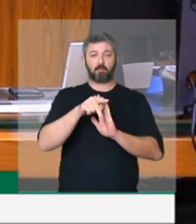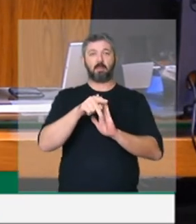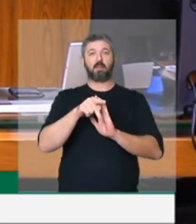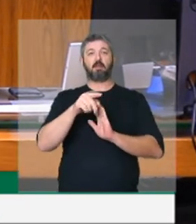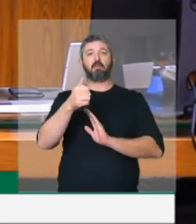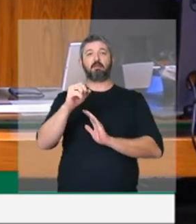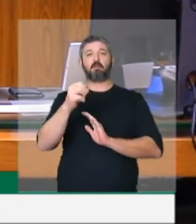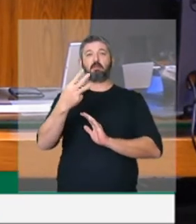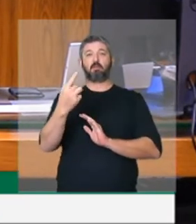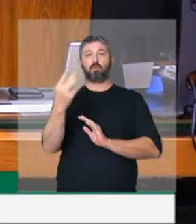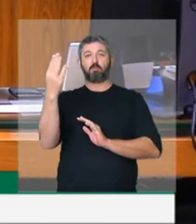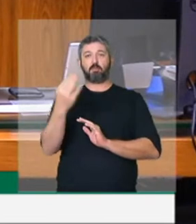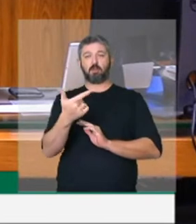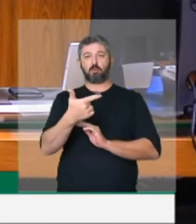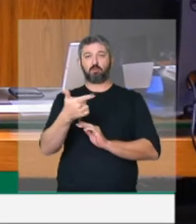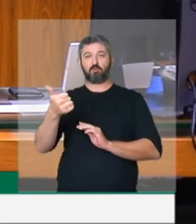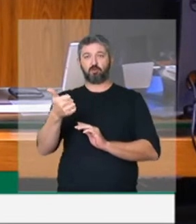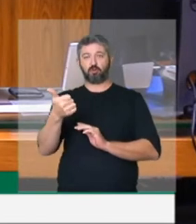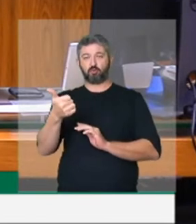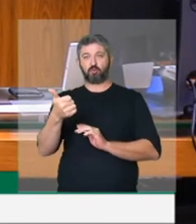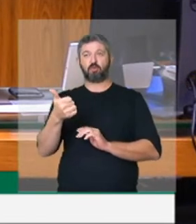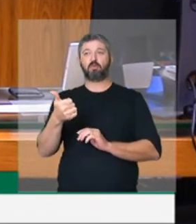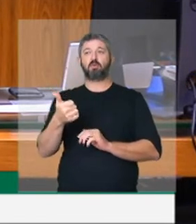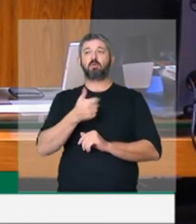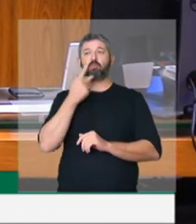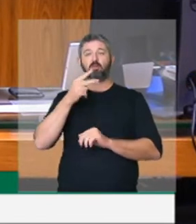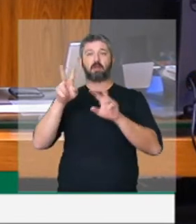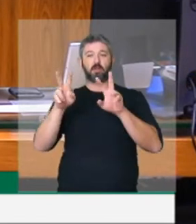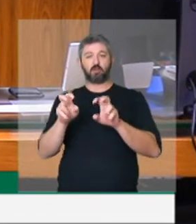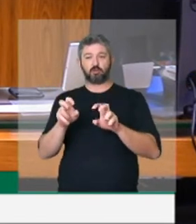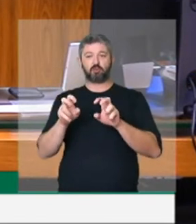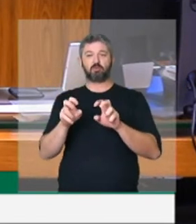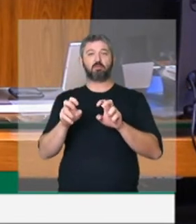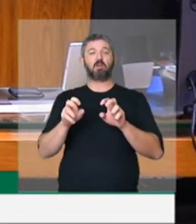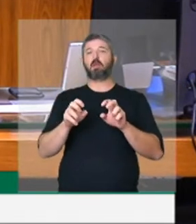1/2020 O PROCESSADO DA MEDIDA PROVISÓRIA 1031/2021 QUE DISPÕE SOBRE A